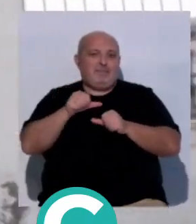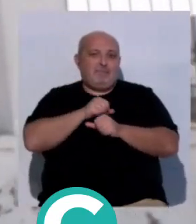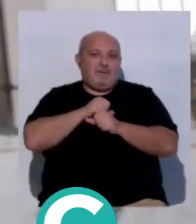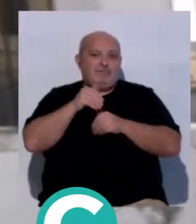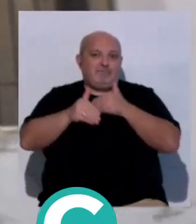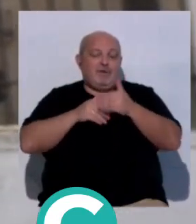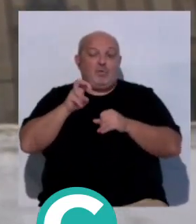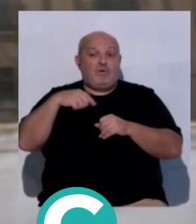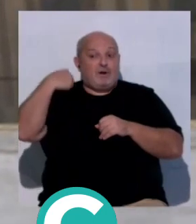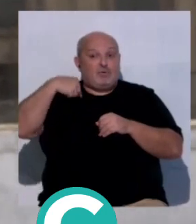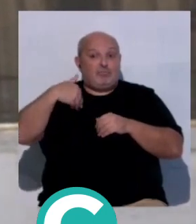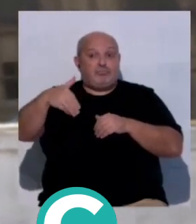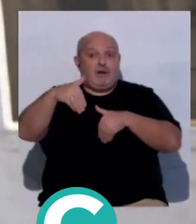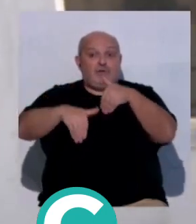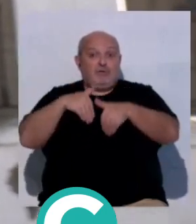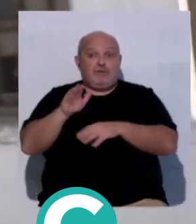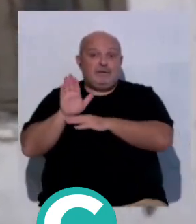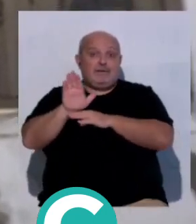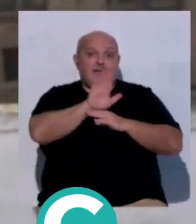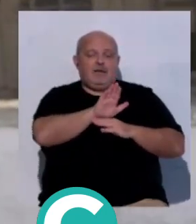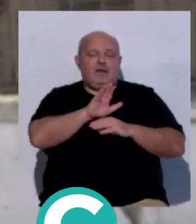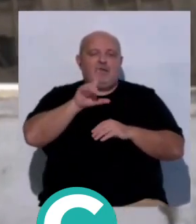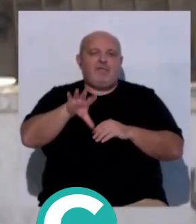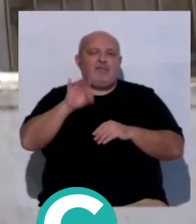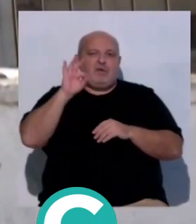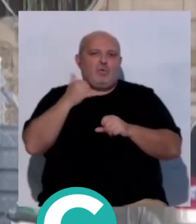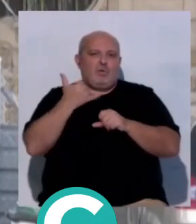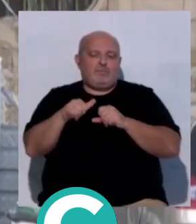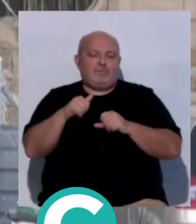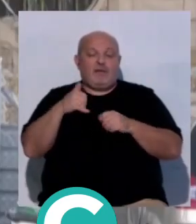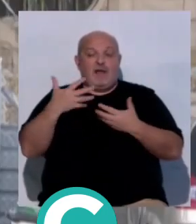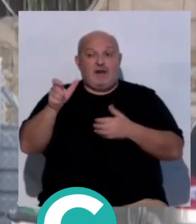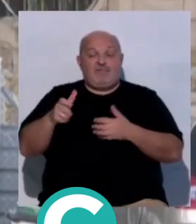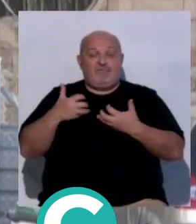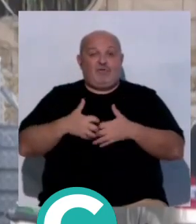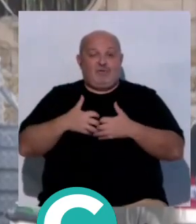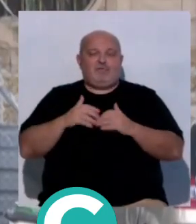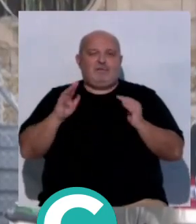del nuevo rector o rectora la decisión final el rector en funciones ha valorado una legislatura